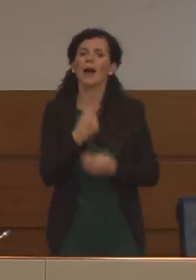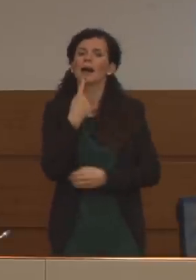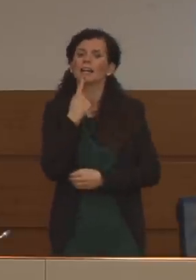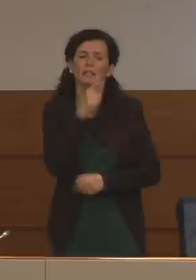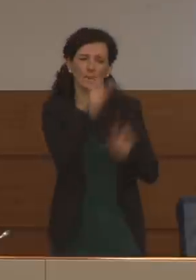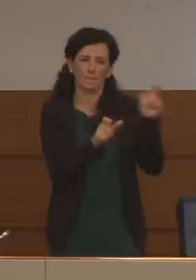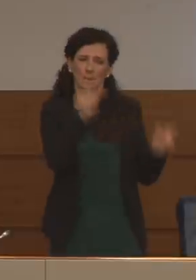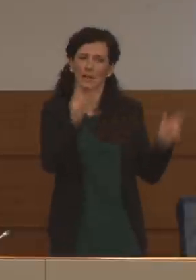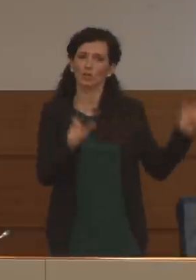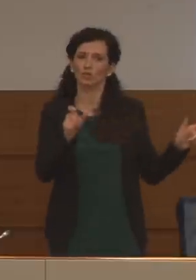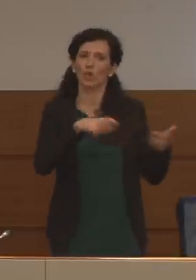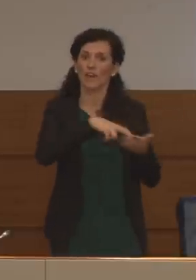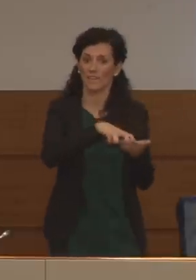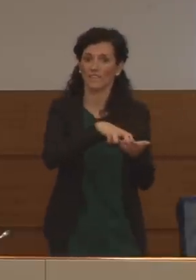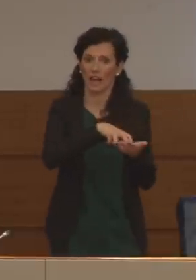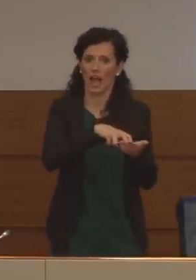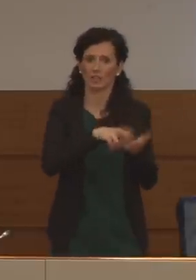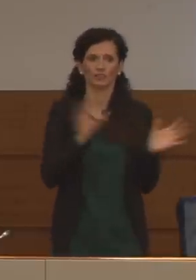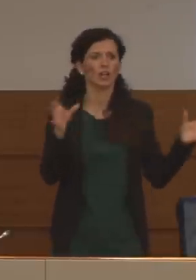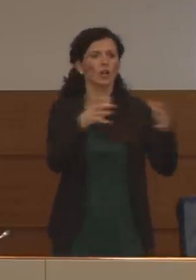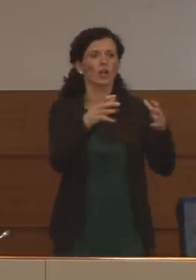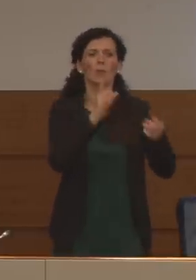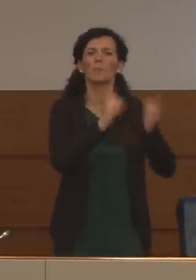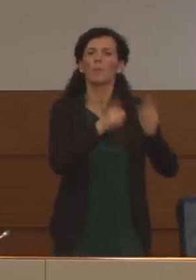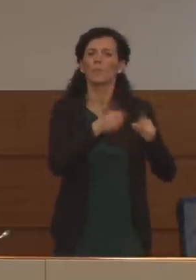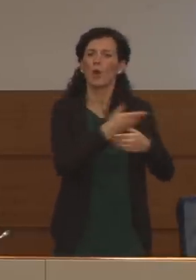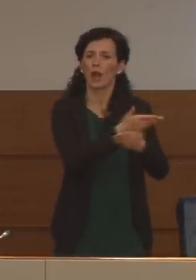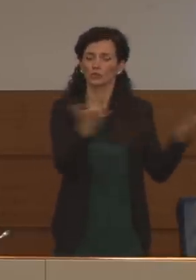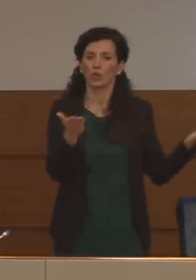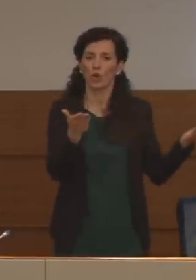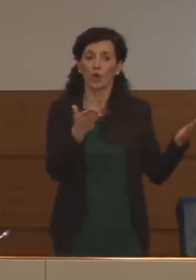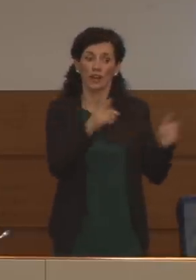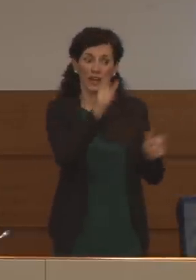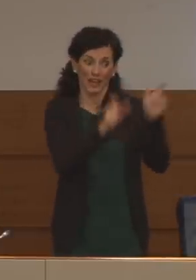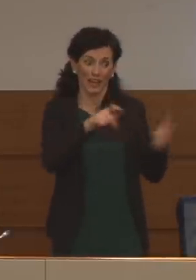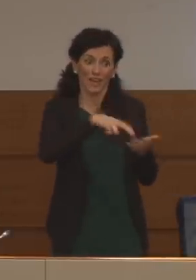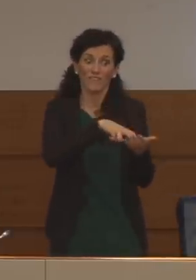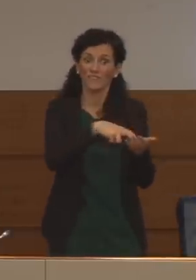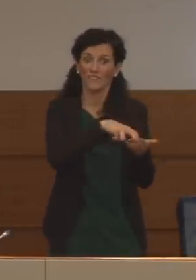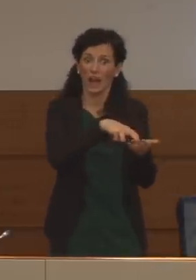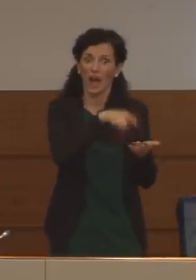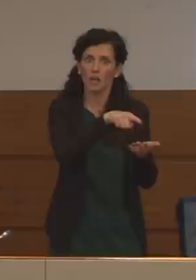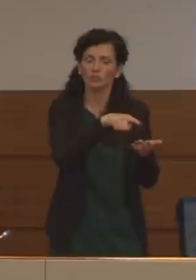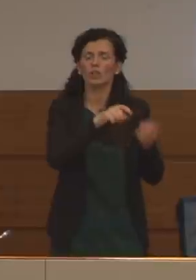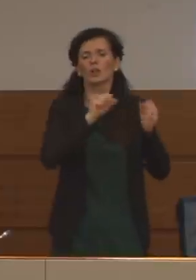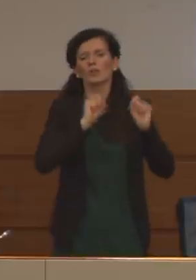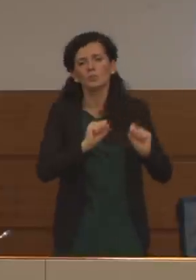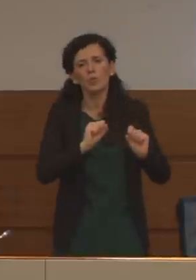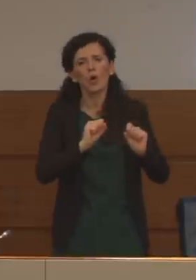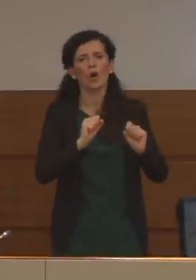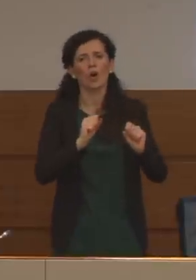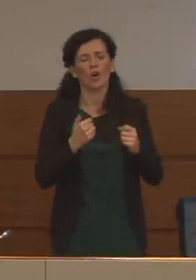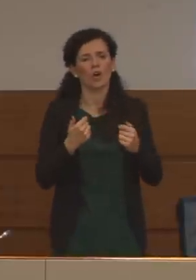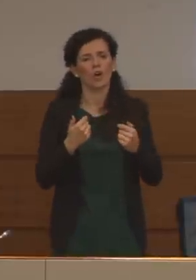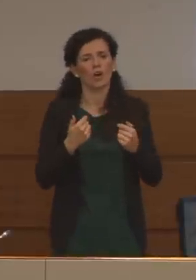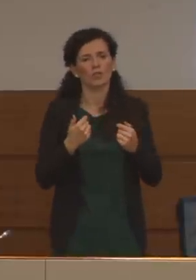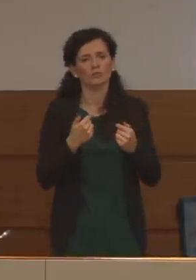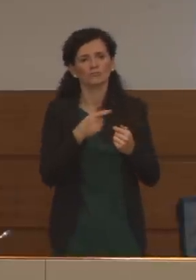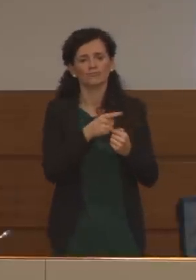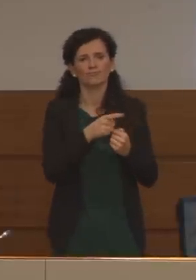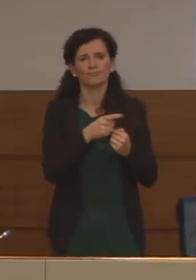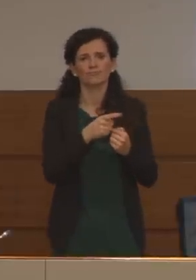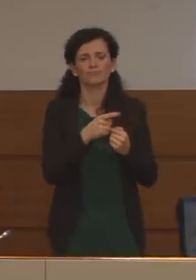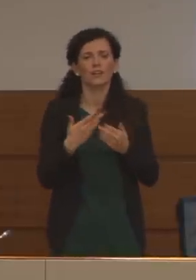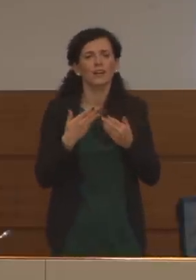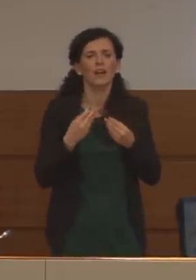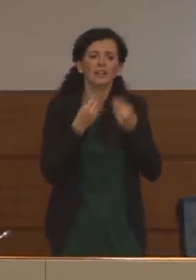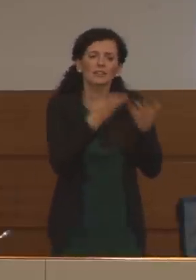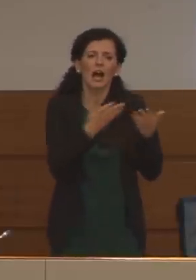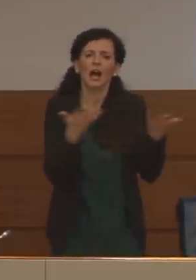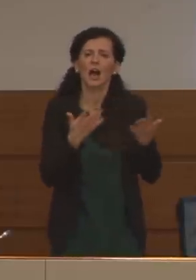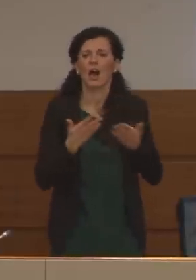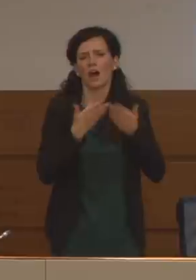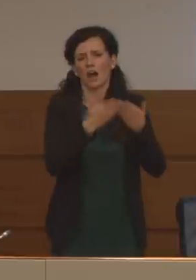nostra comunità possano avere le migliori possibilità per ricevere le cure appropriate.